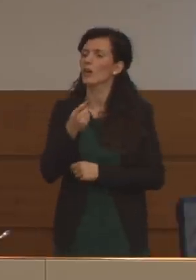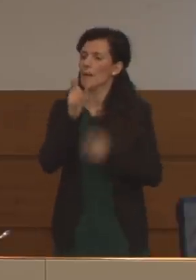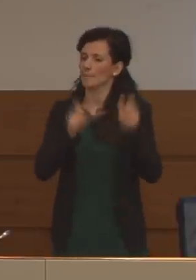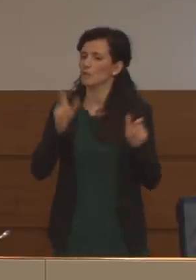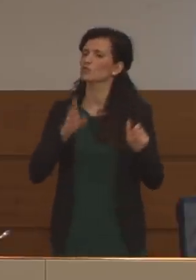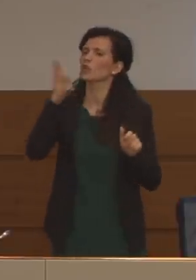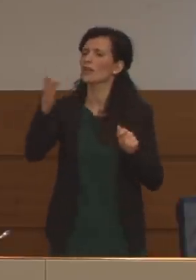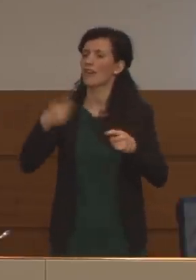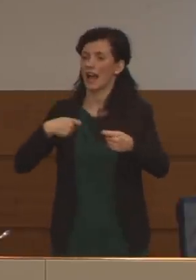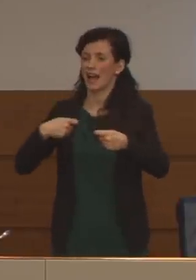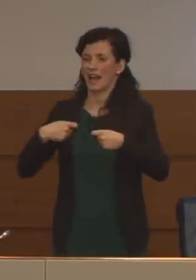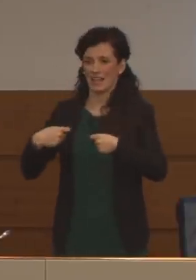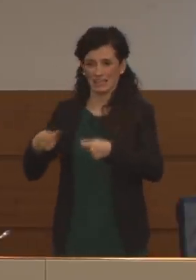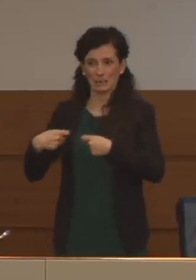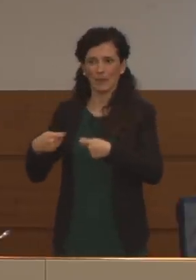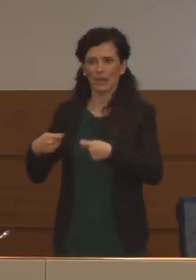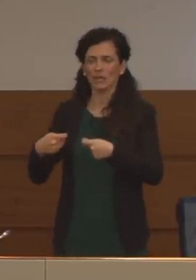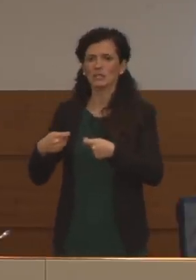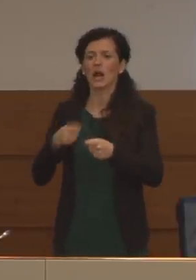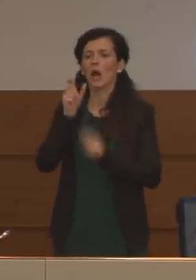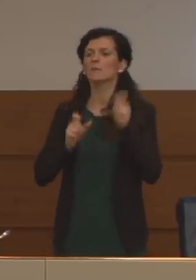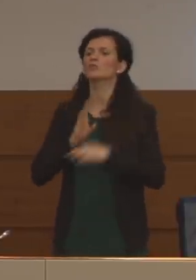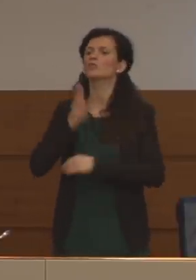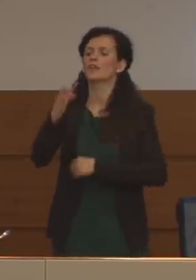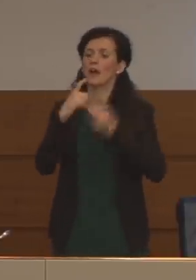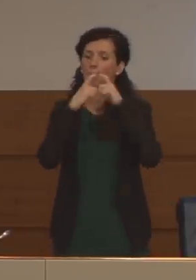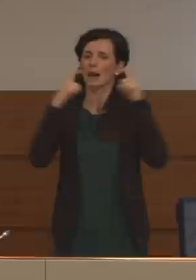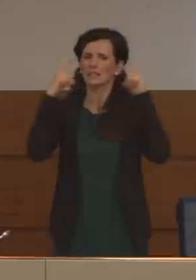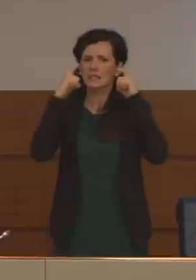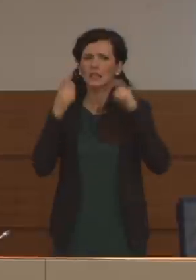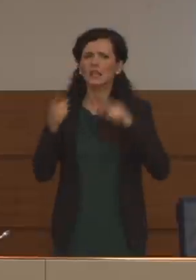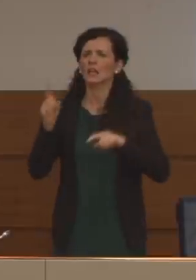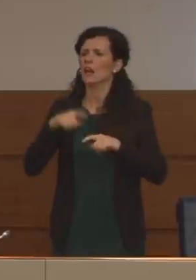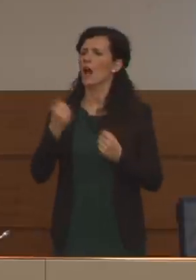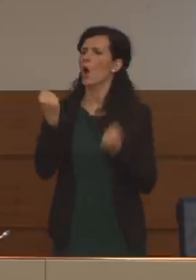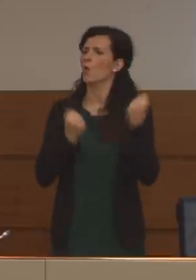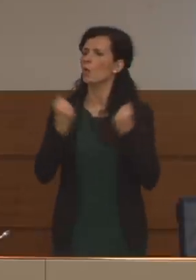mascherina e guidare addirittura con mascherina e guanti,